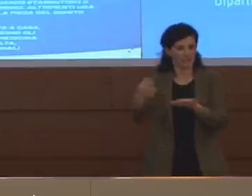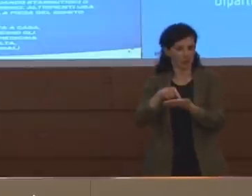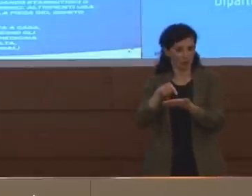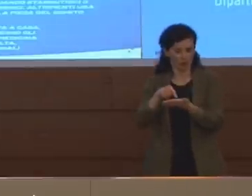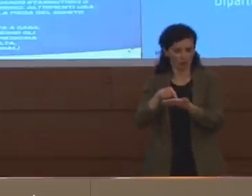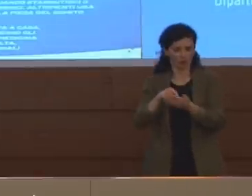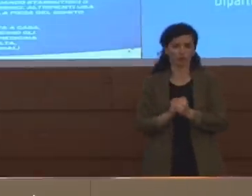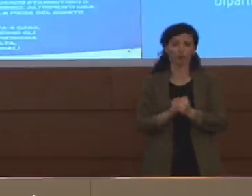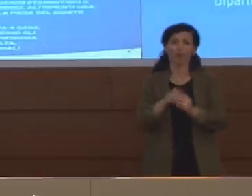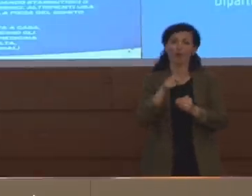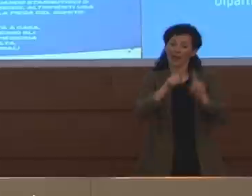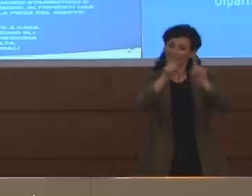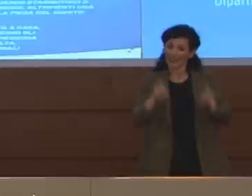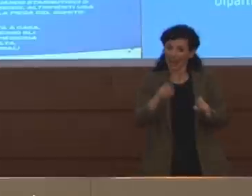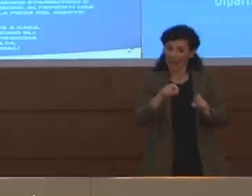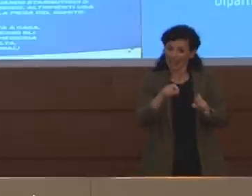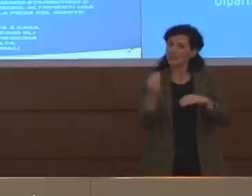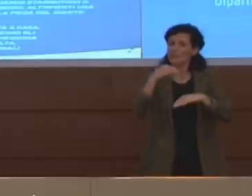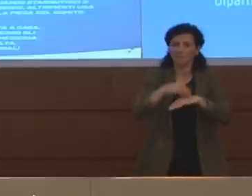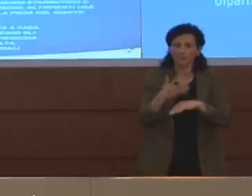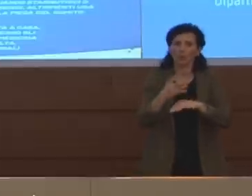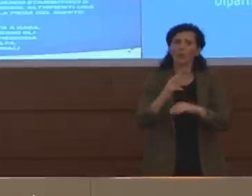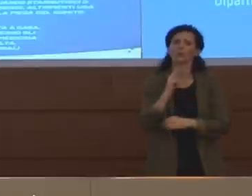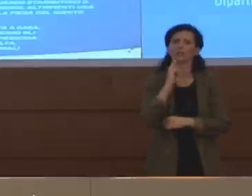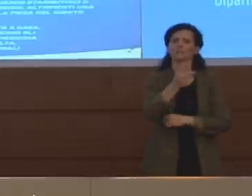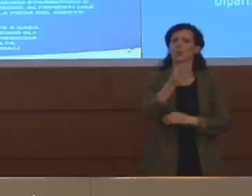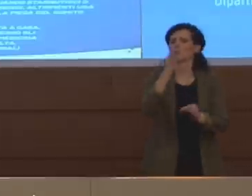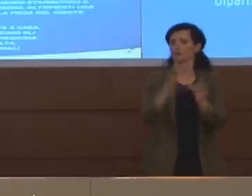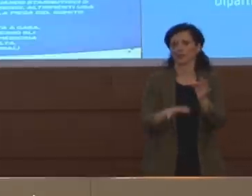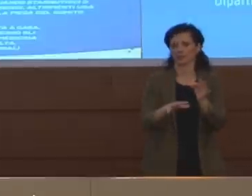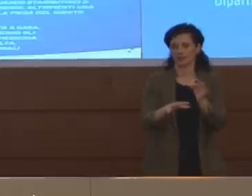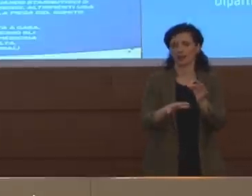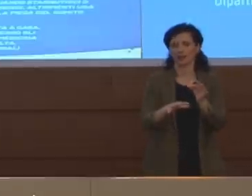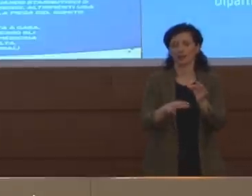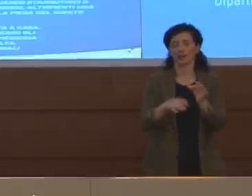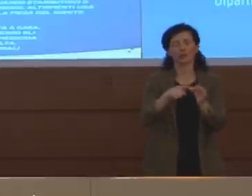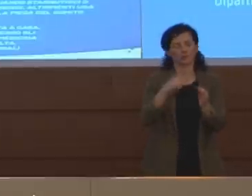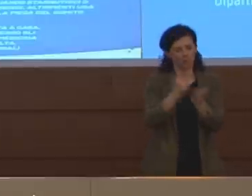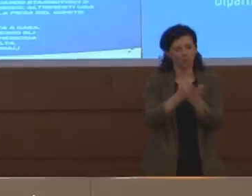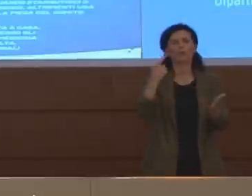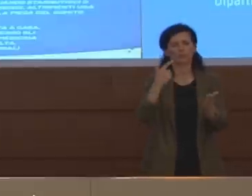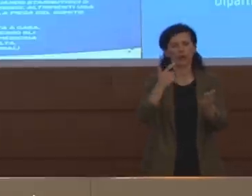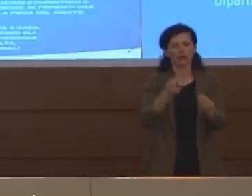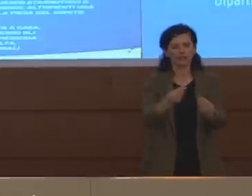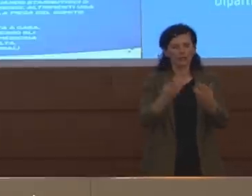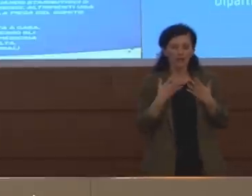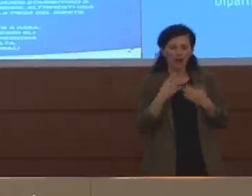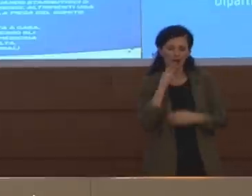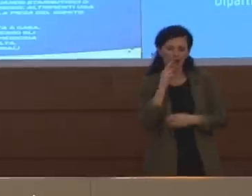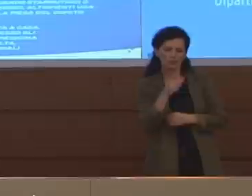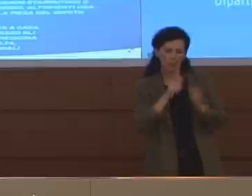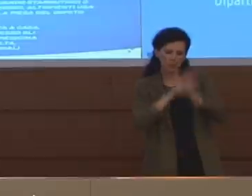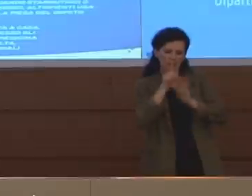rapide per avere in tempi assai brevi tutte le informazioni che